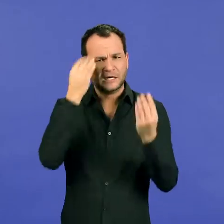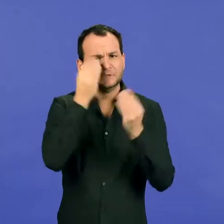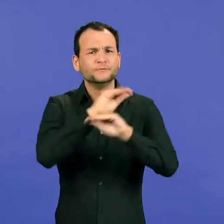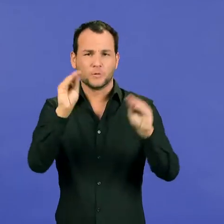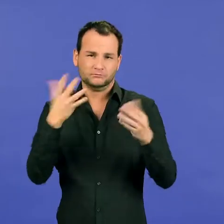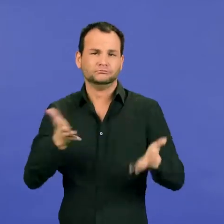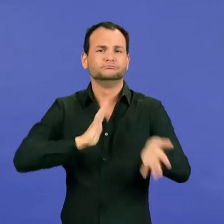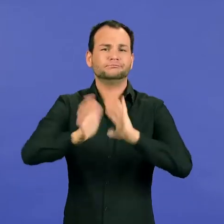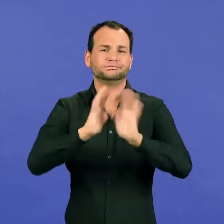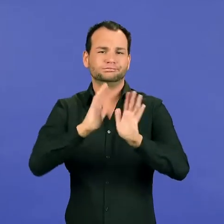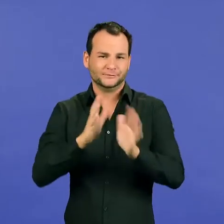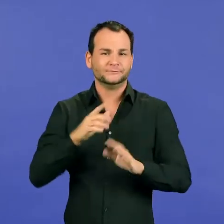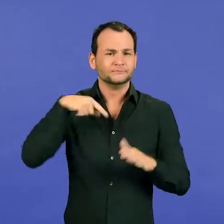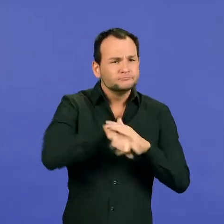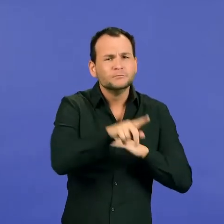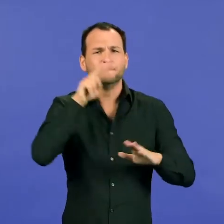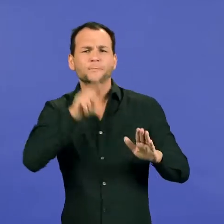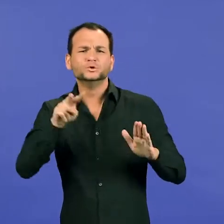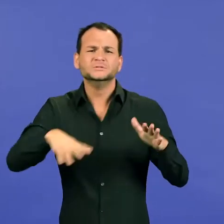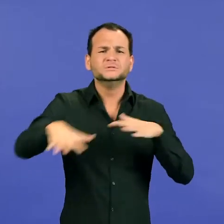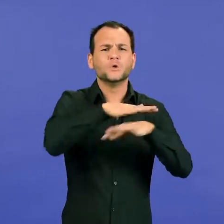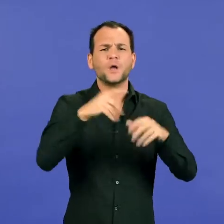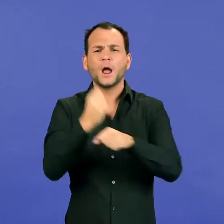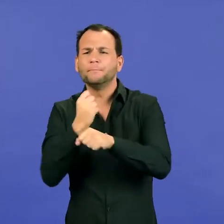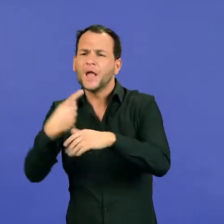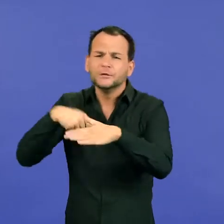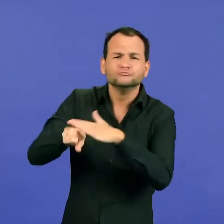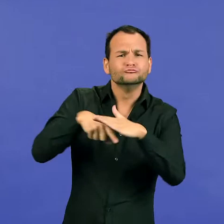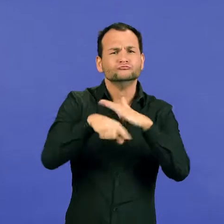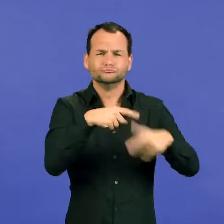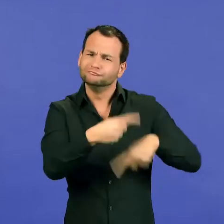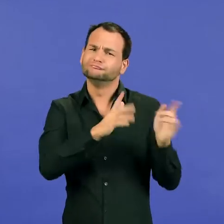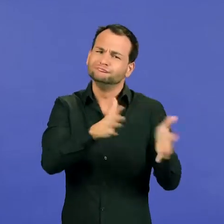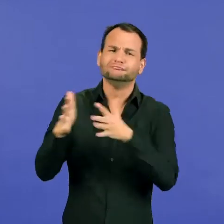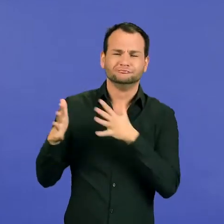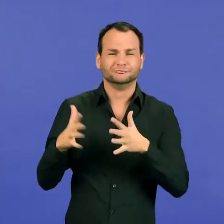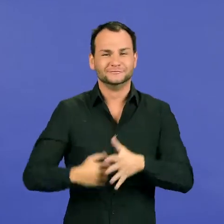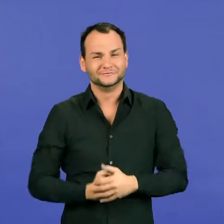Hier finden Sie Informationen in Gebärdensprache über unser Museum und unsere Arbeit.